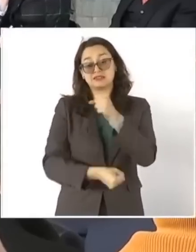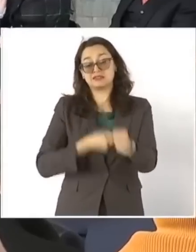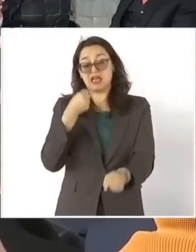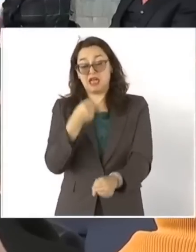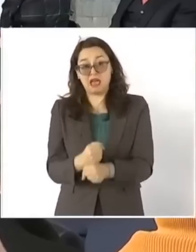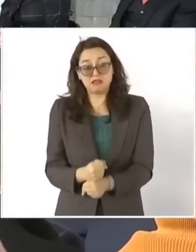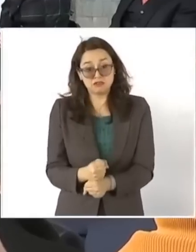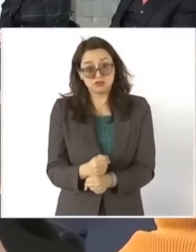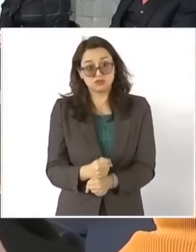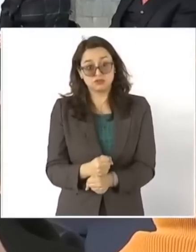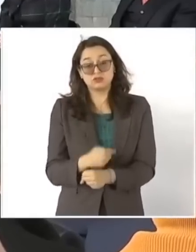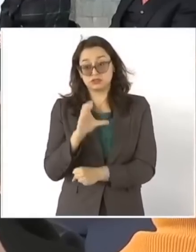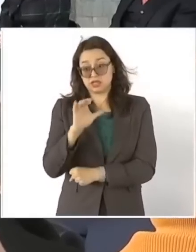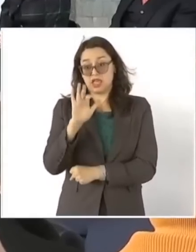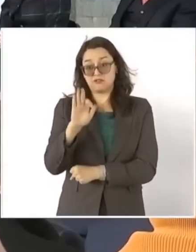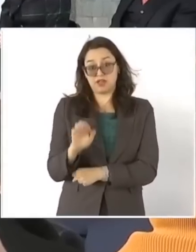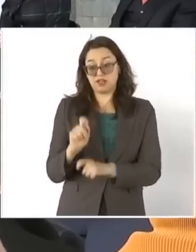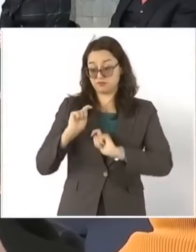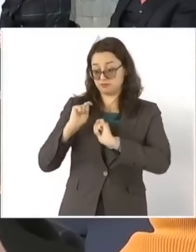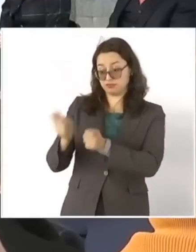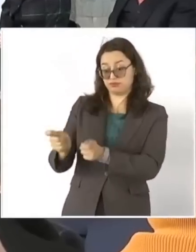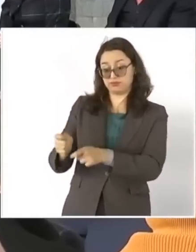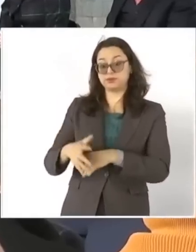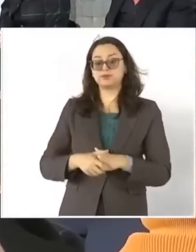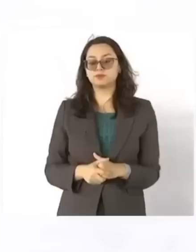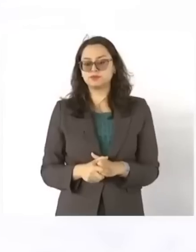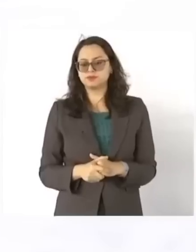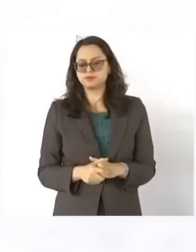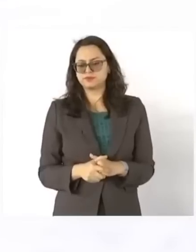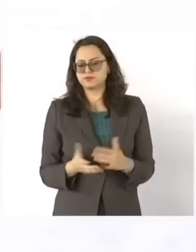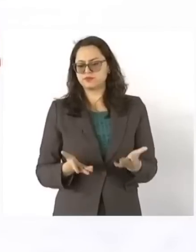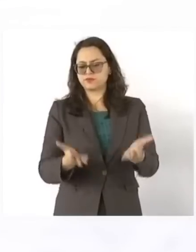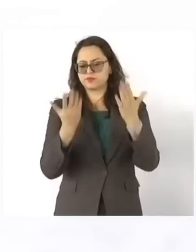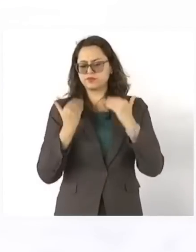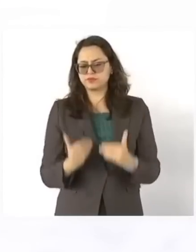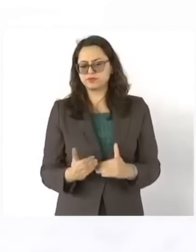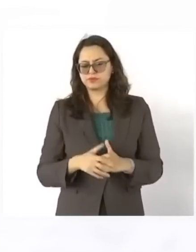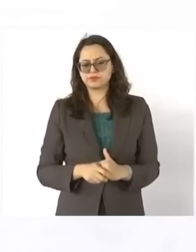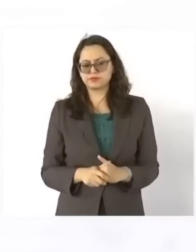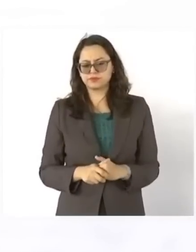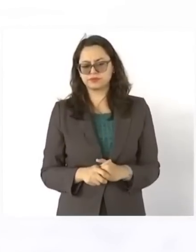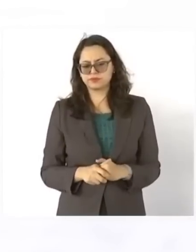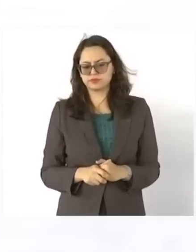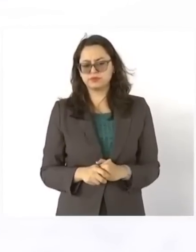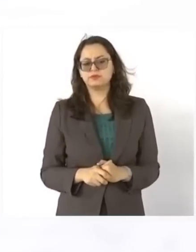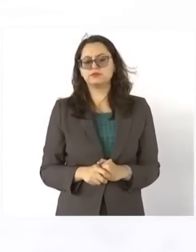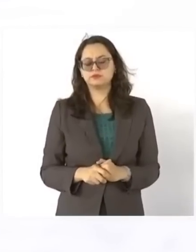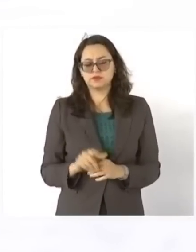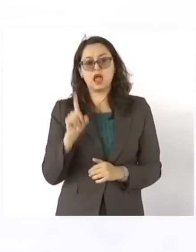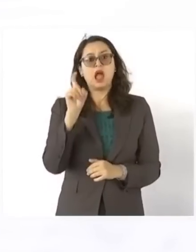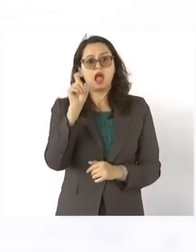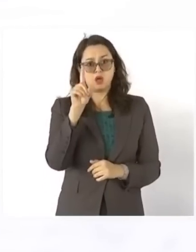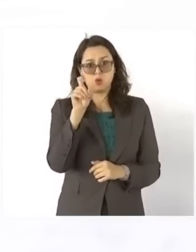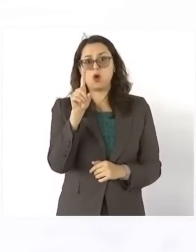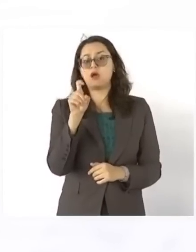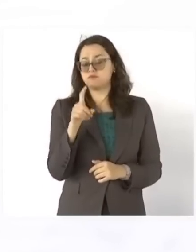de Electricidad adelante también un proyecto muy claro en agua Aquí Tuvimos una gran experiencia